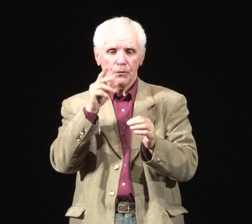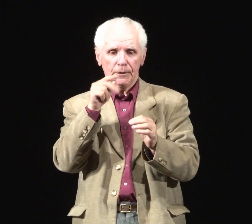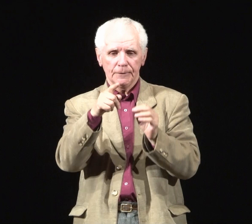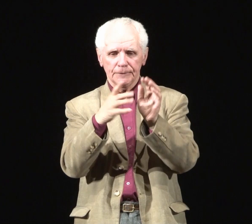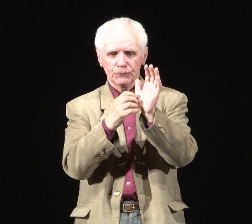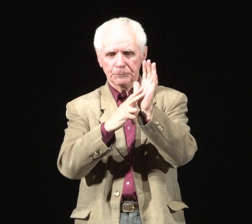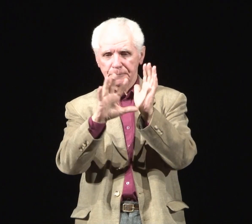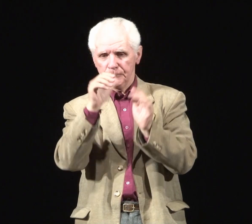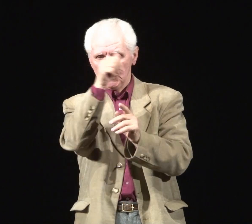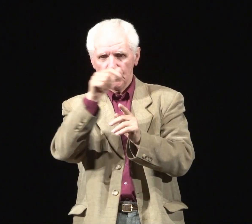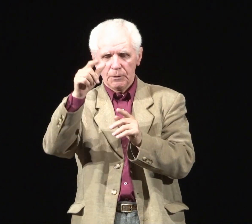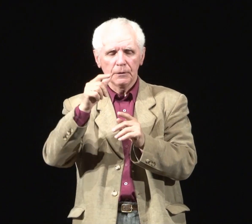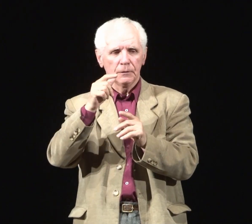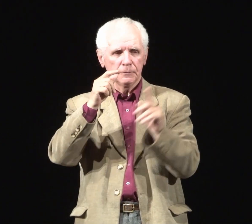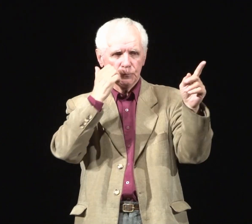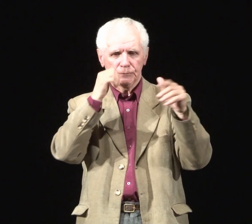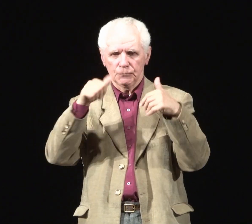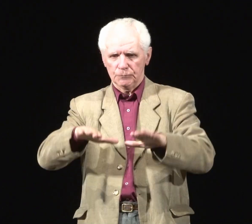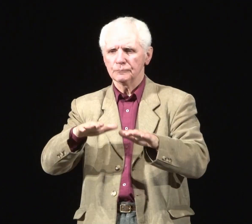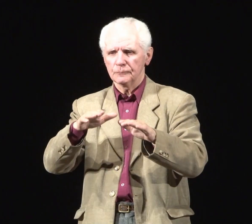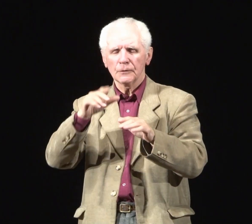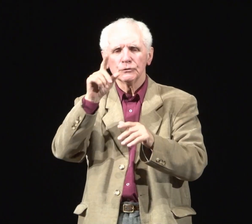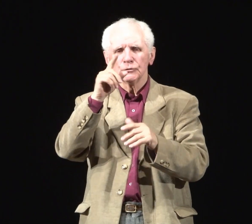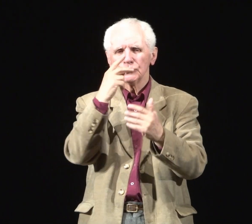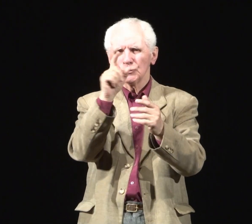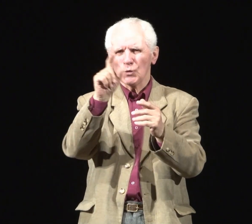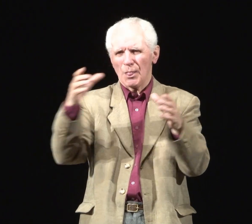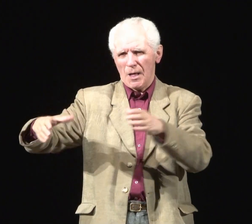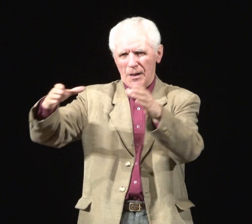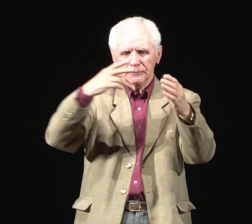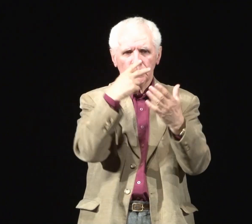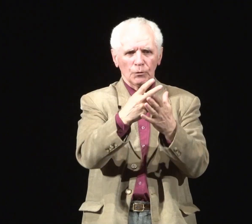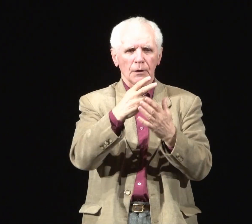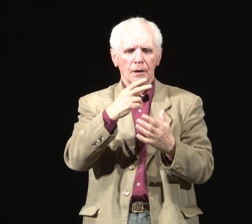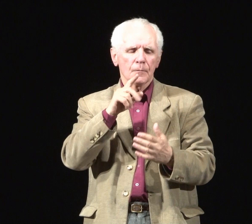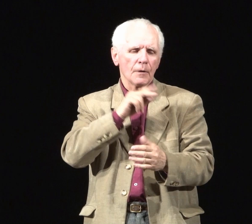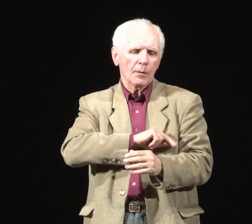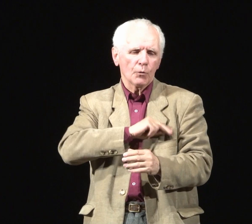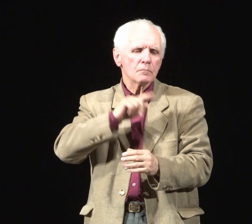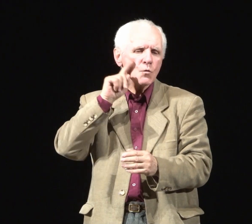В 1975 году в Москве запланировали конкурс молодых архитекторов